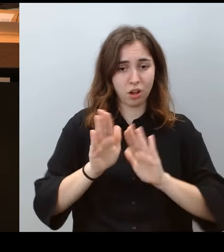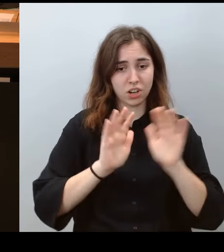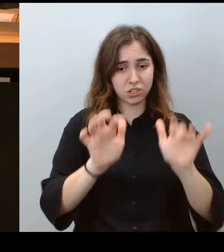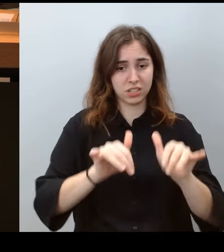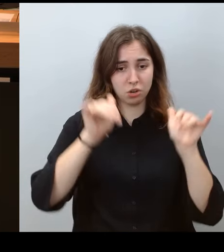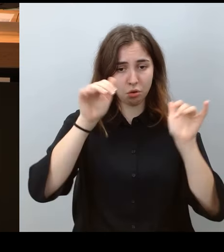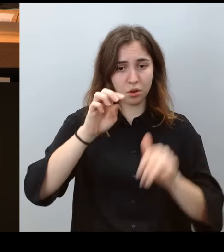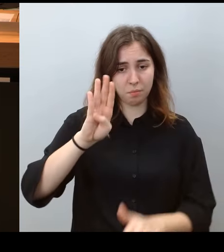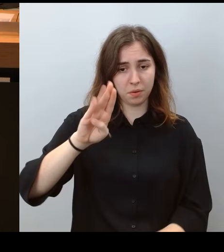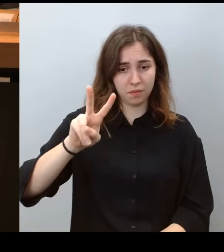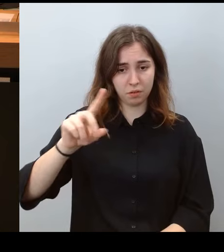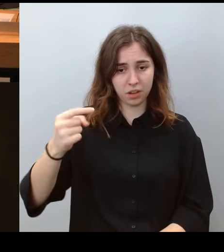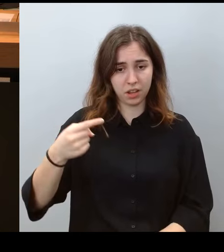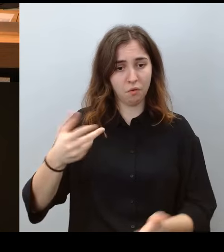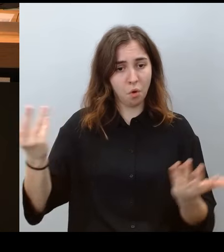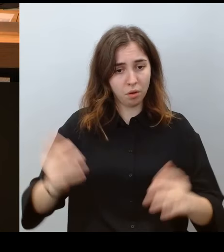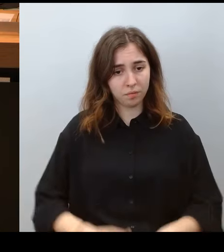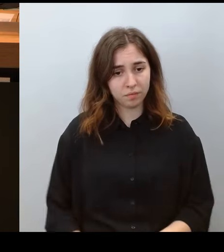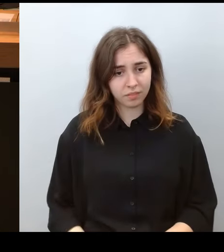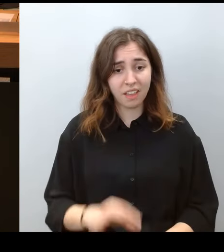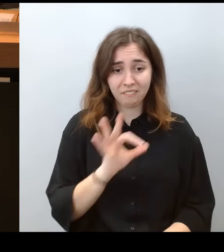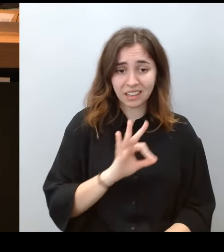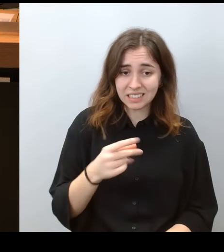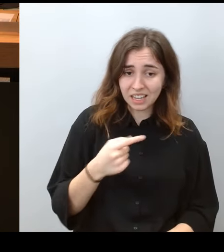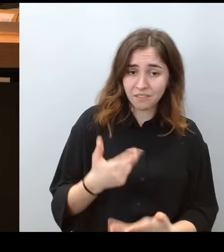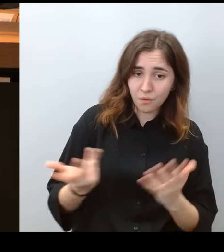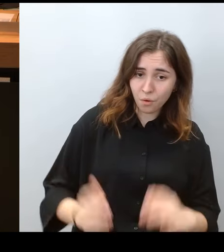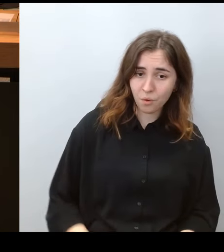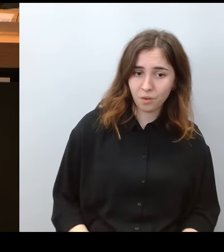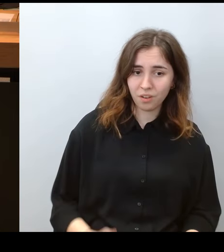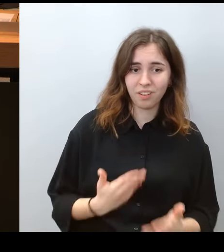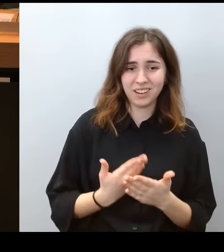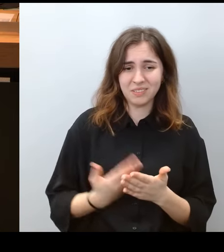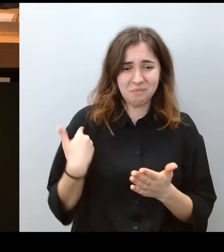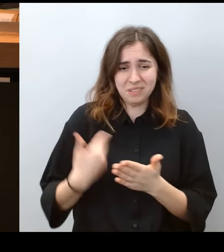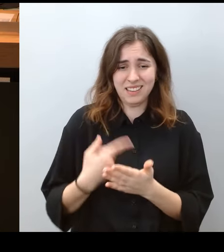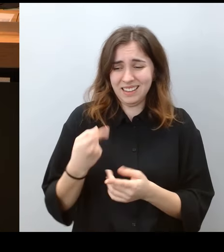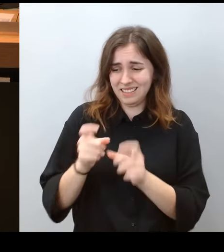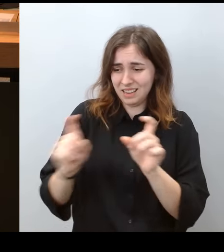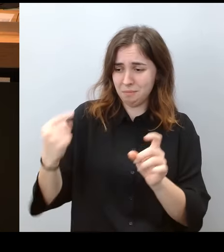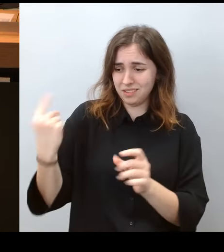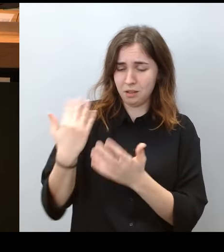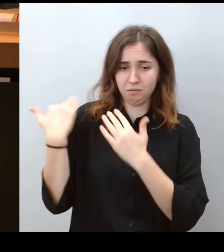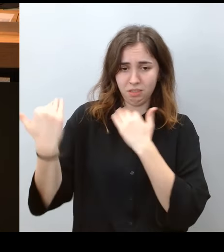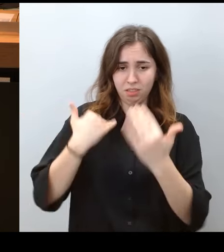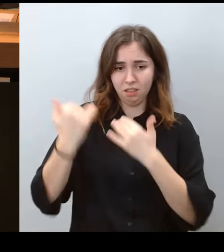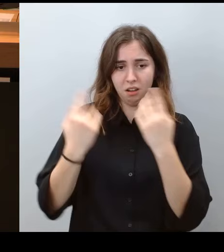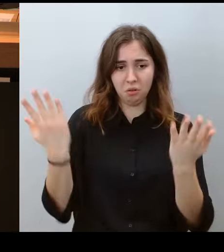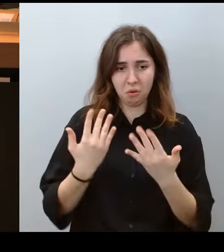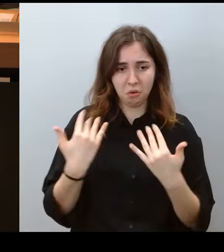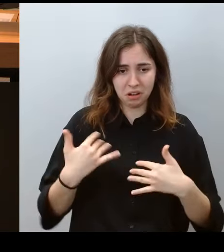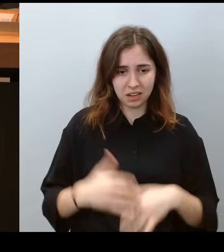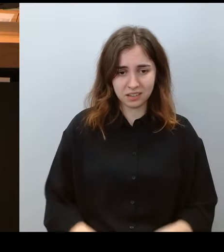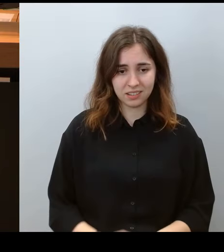Diesen fast 7.000 Menschen müssen die Gebühren aus Kulanz erlassen werden, weil es unsinnig ist, dass arme Menschen